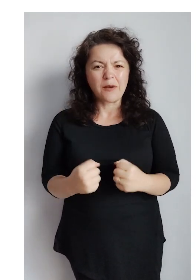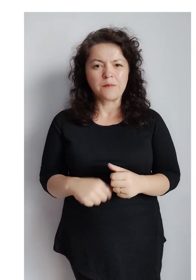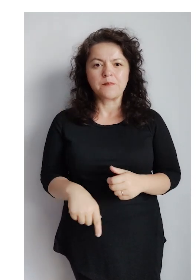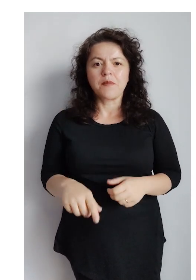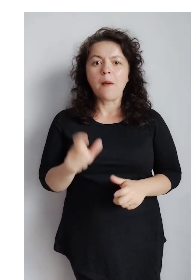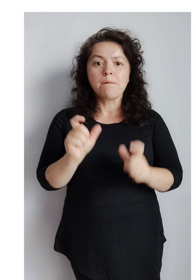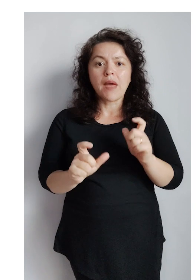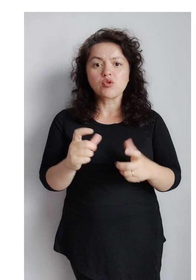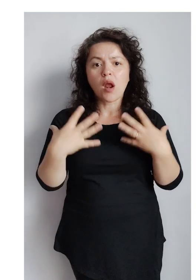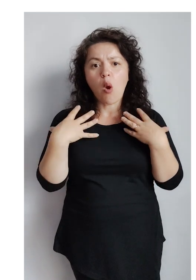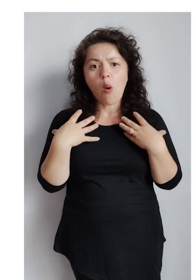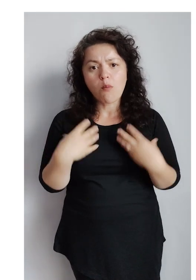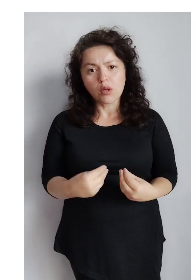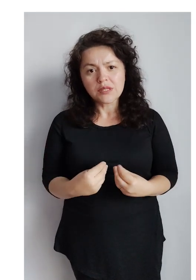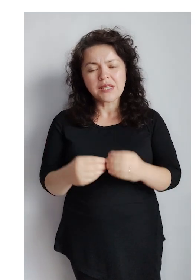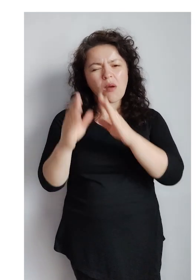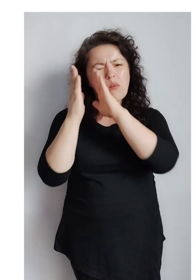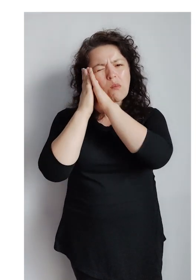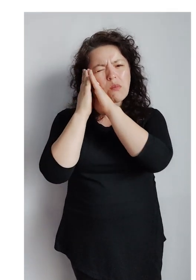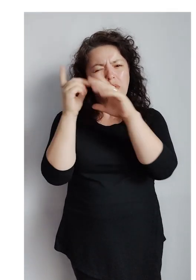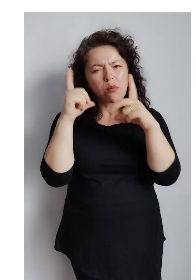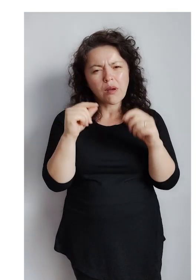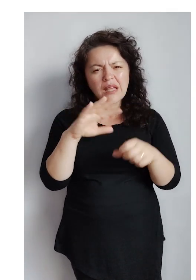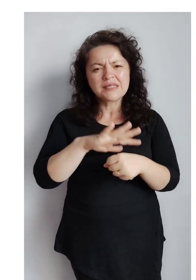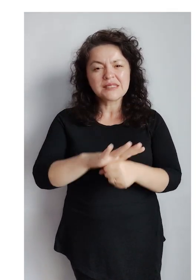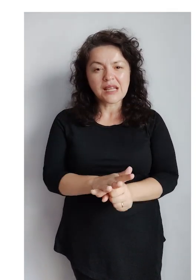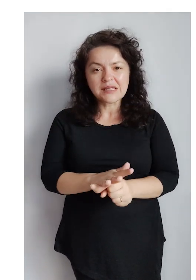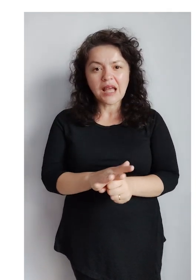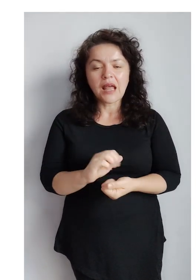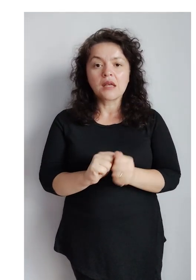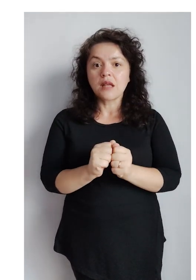Persoane obosite, adormite, stresate sau distrase